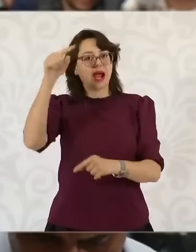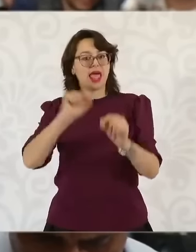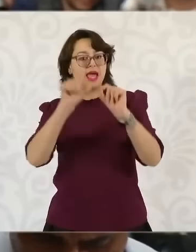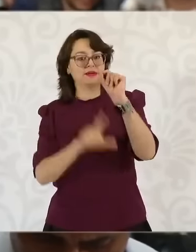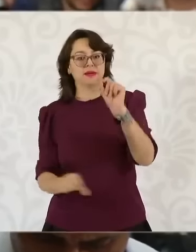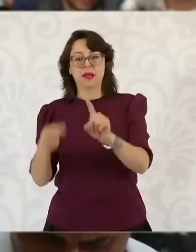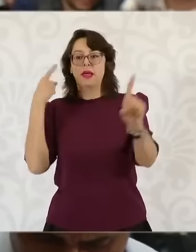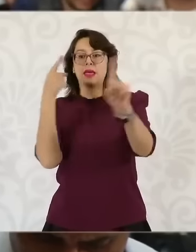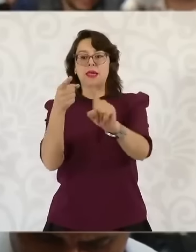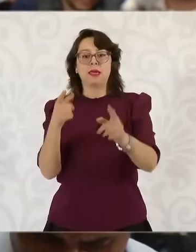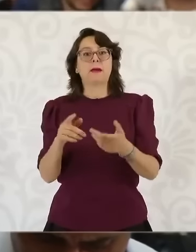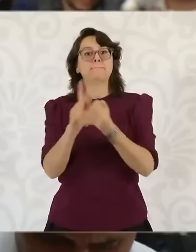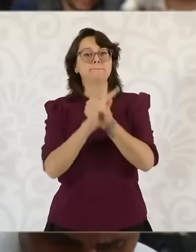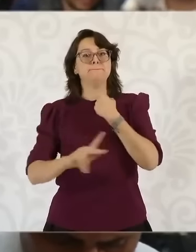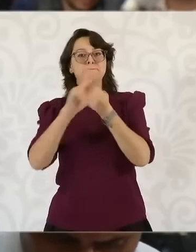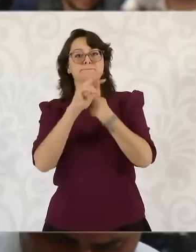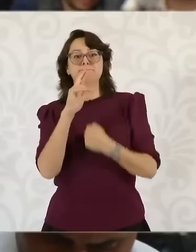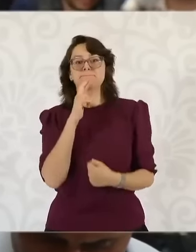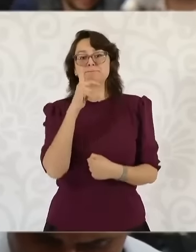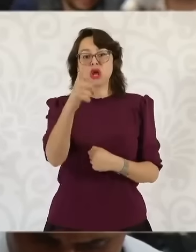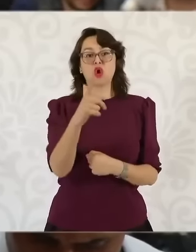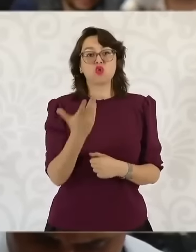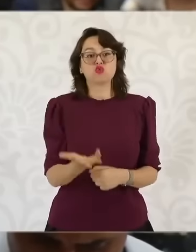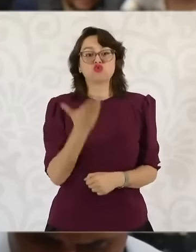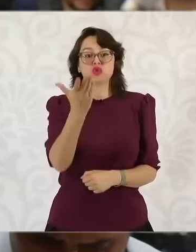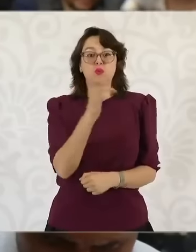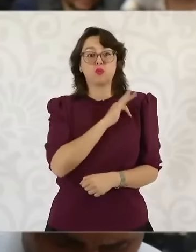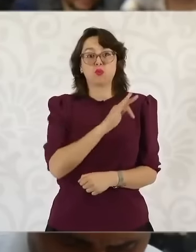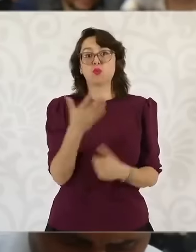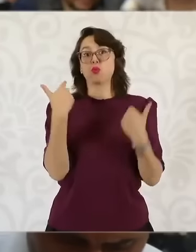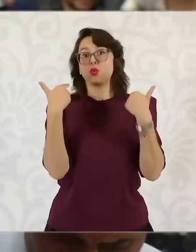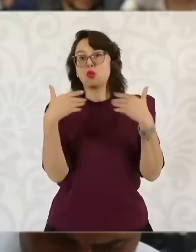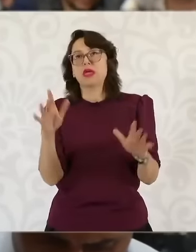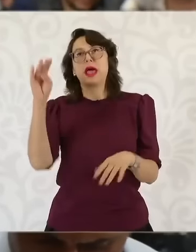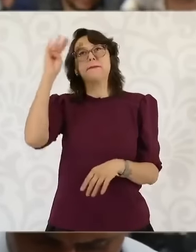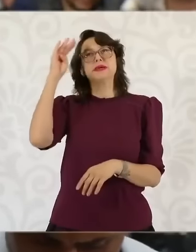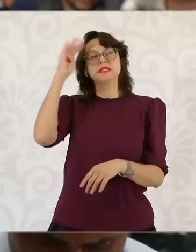¿podría compartirnos también algunos nombres que bajo su criterio digamos de estos liderazgos